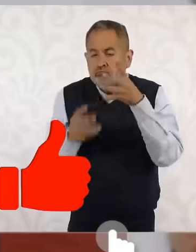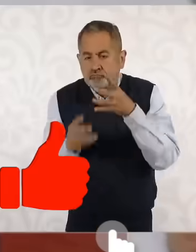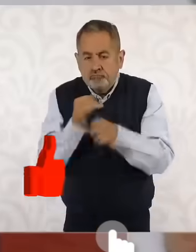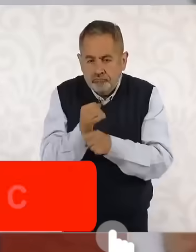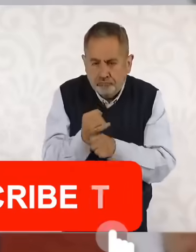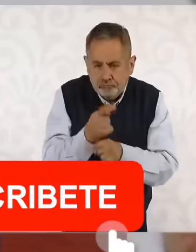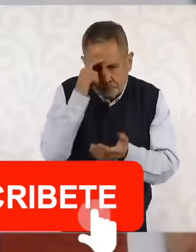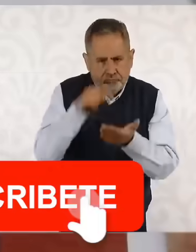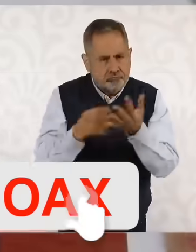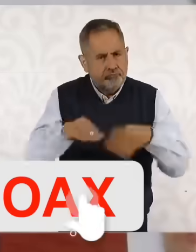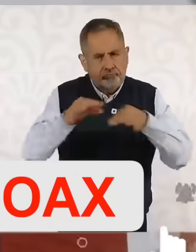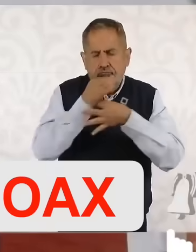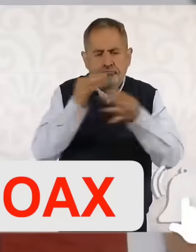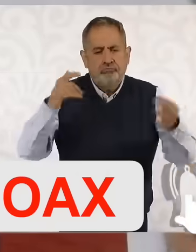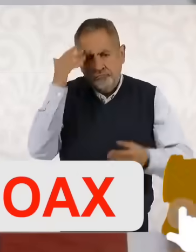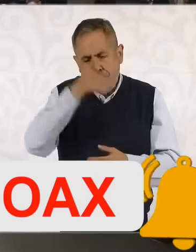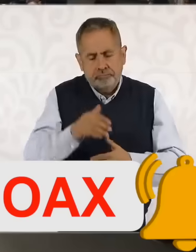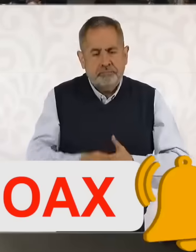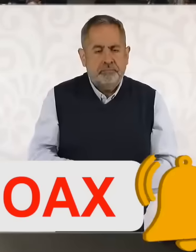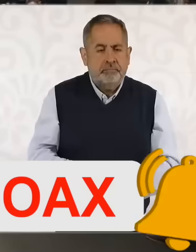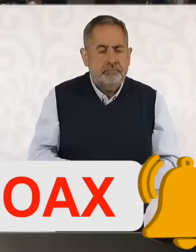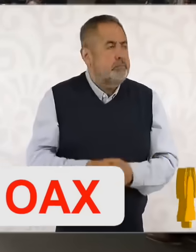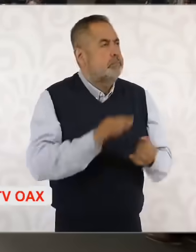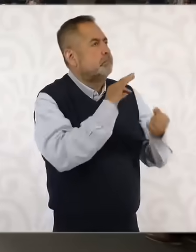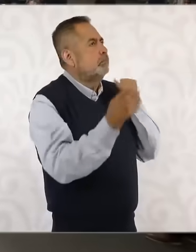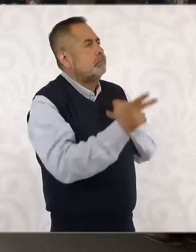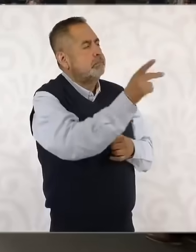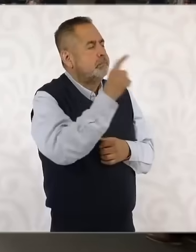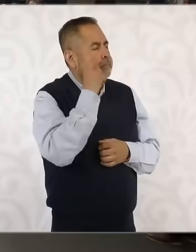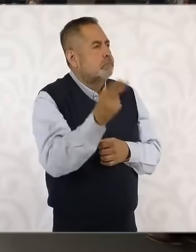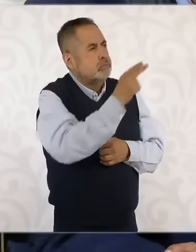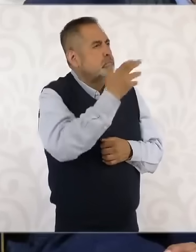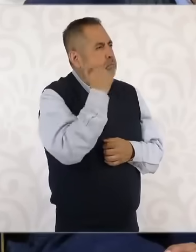que es importante que se conozca. Finalmente, presidenta, a usted le gustaría que fuera la